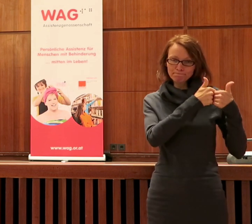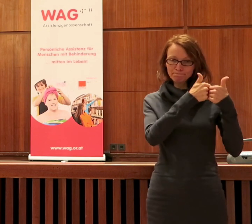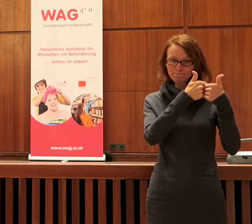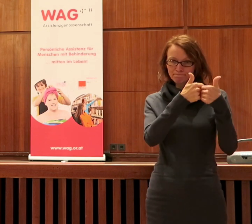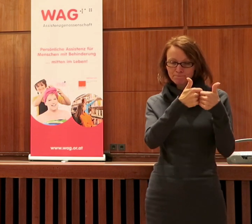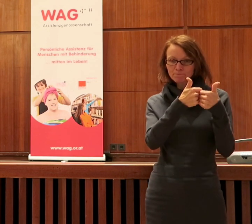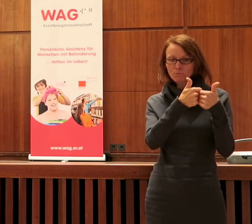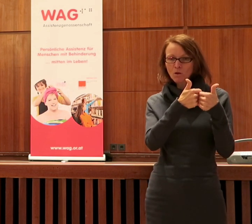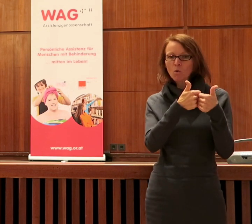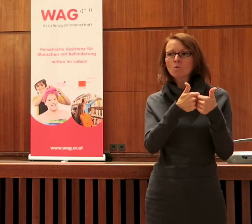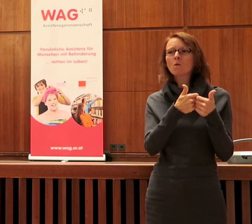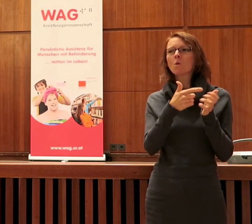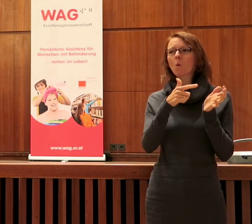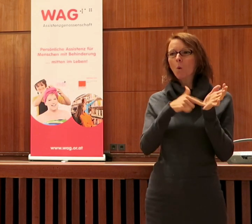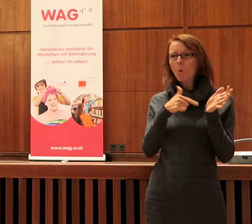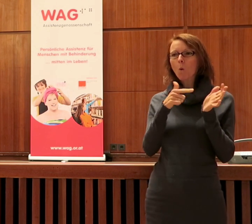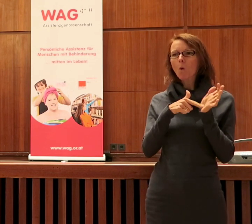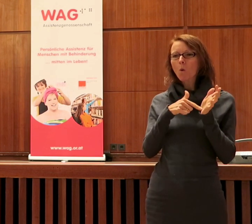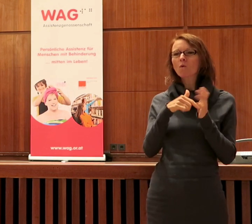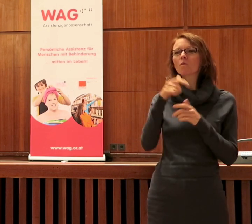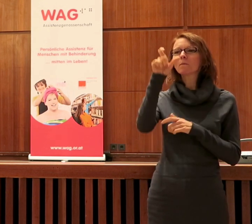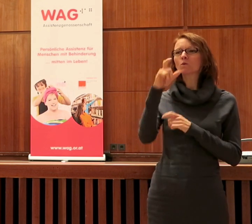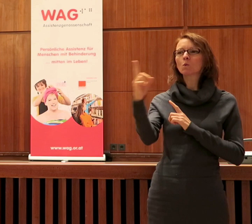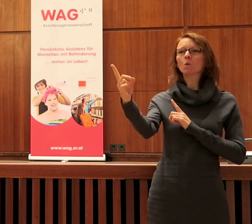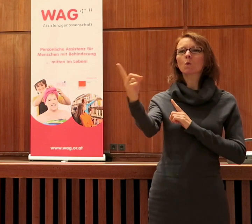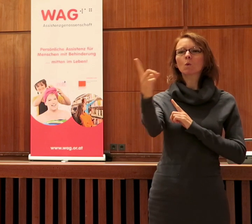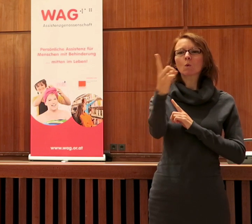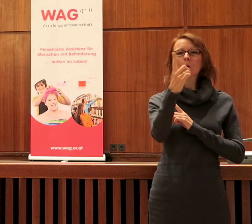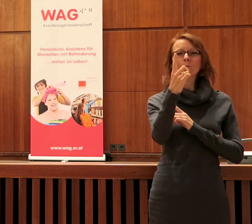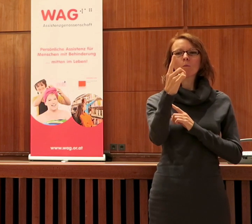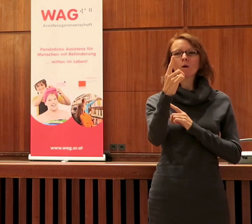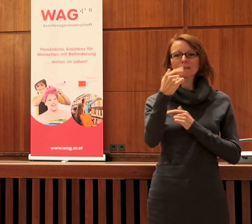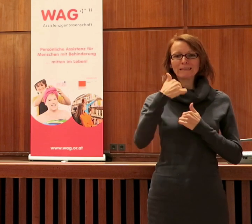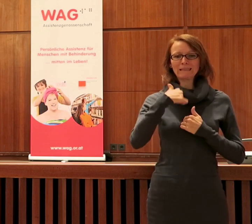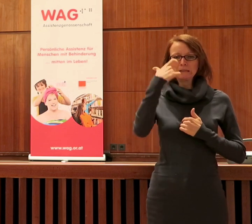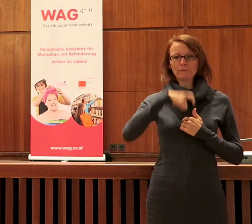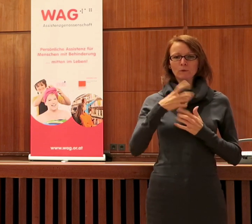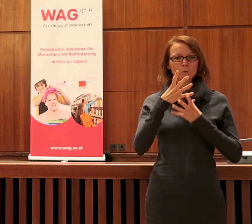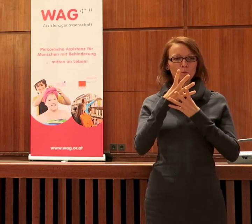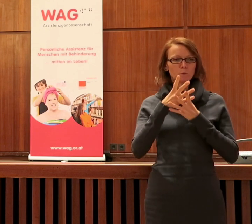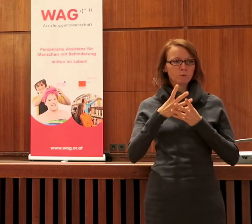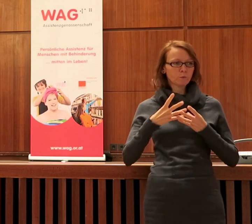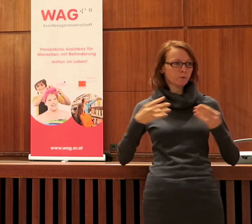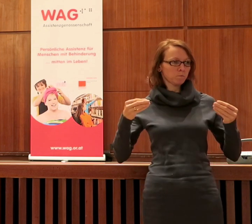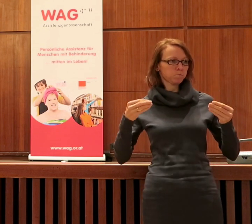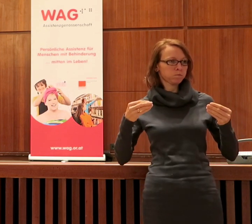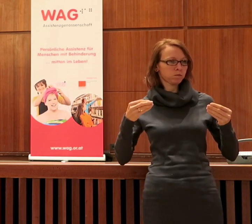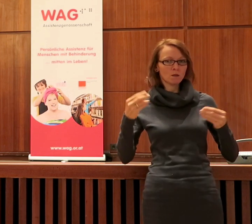dass man für 3. nicht mehr wahrnehmbar ist. Man verschwindet quasi in einer Subraumverwerfung.